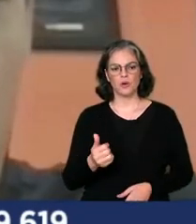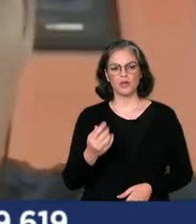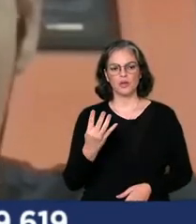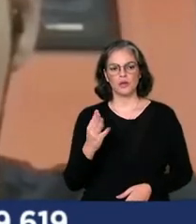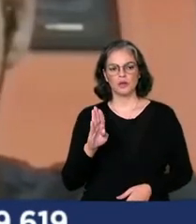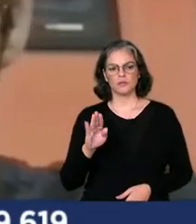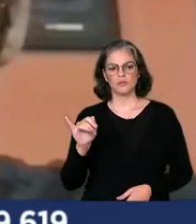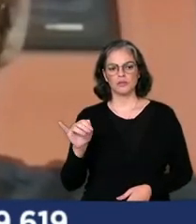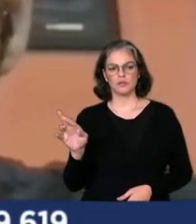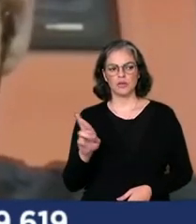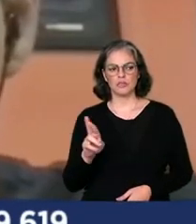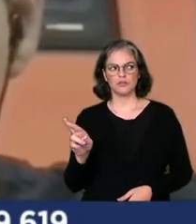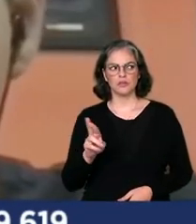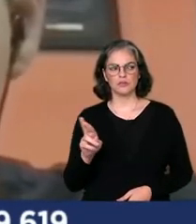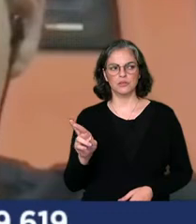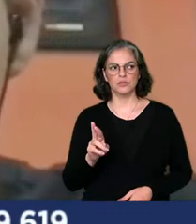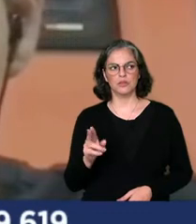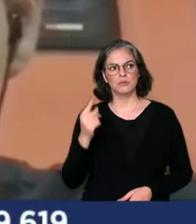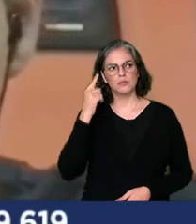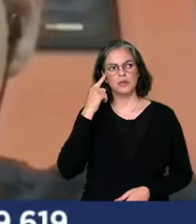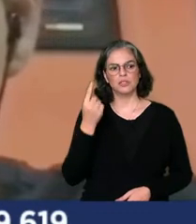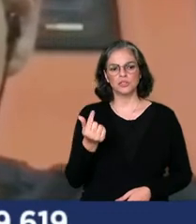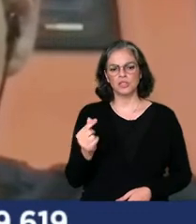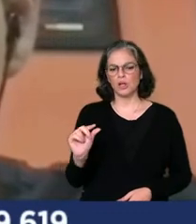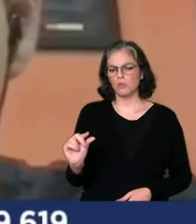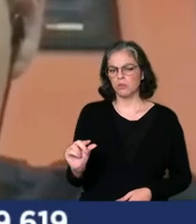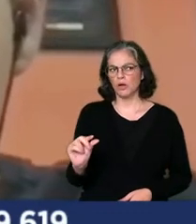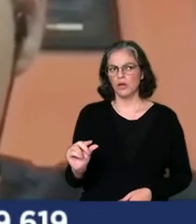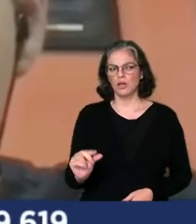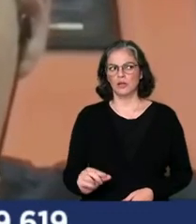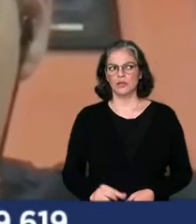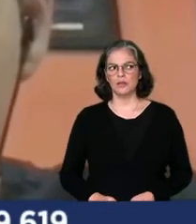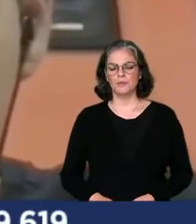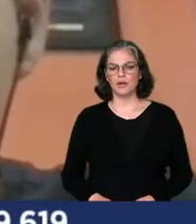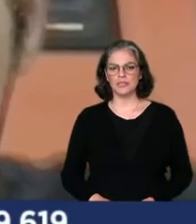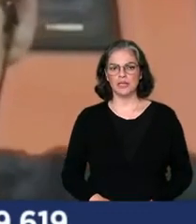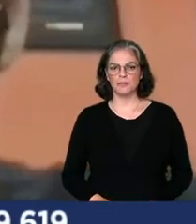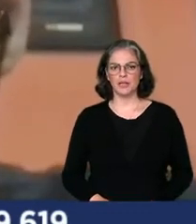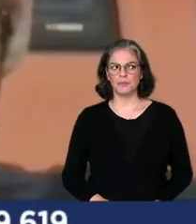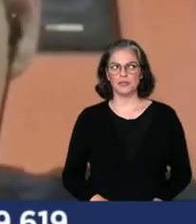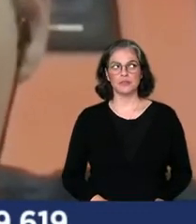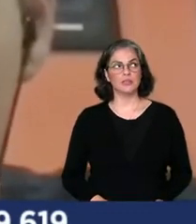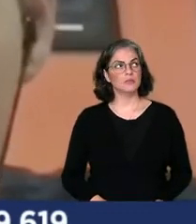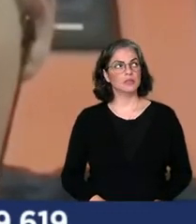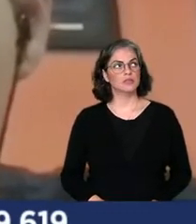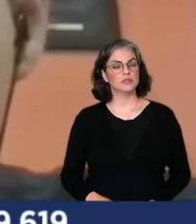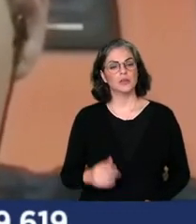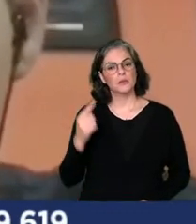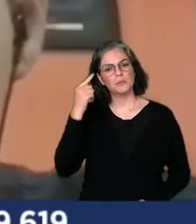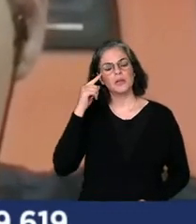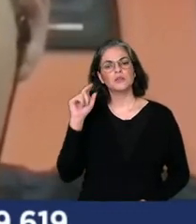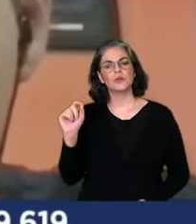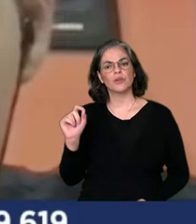[DEP. TIAGO MITRAUD]: EU FICO ESTARRECIDO COMO ESSE CONGRESSO DISCUTE 4 BILHÕES DE REAIS, COMO SE FOSSE TROCO